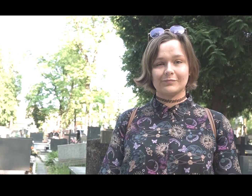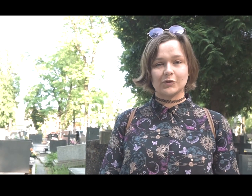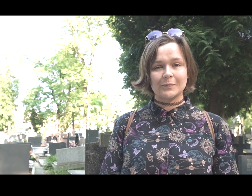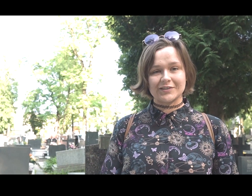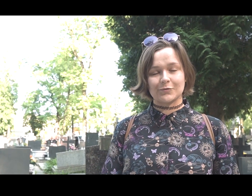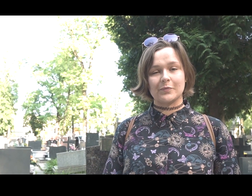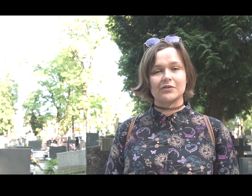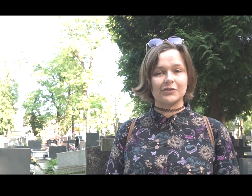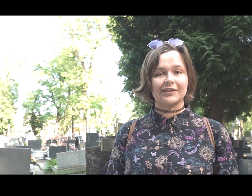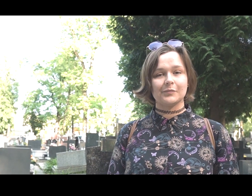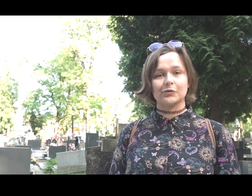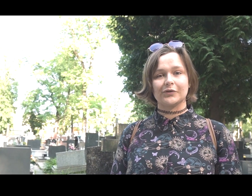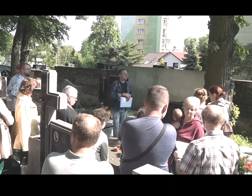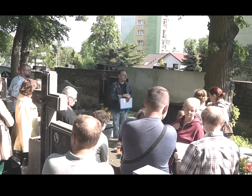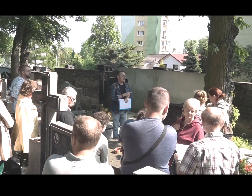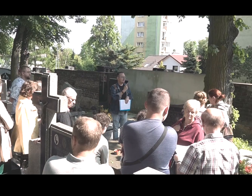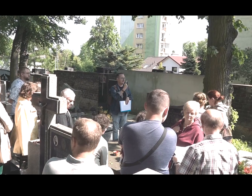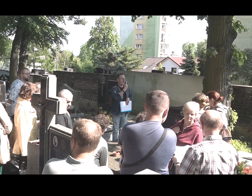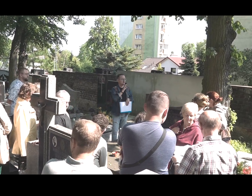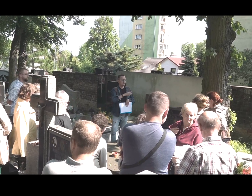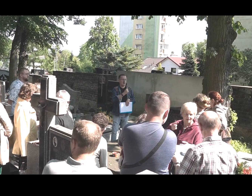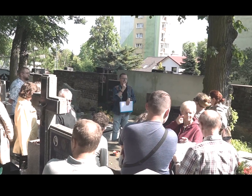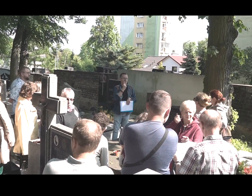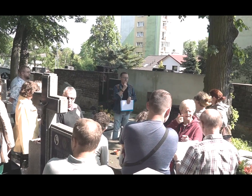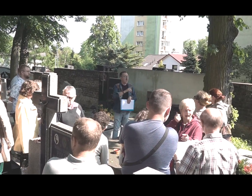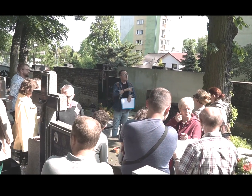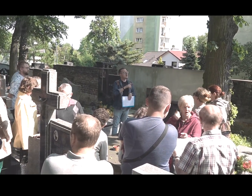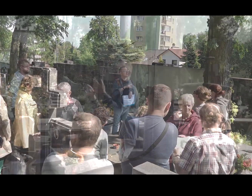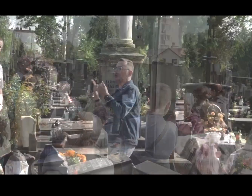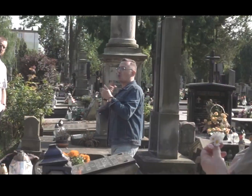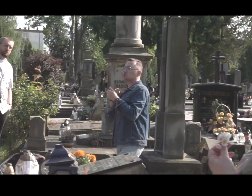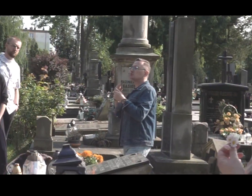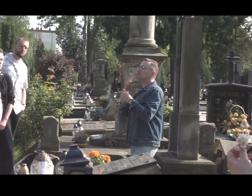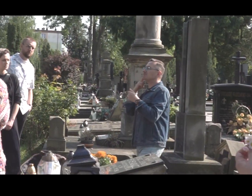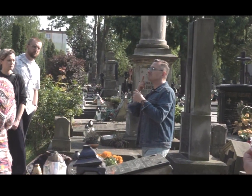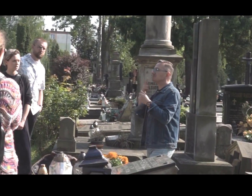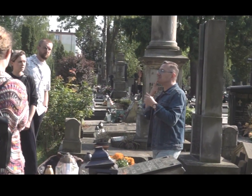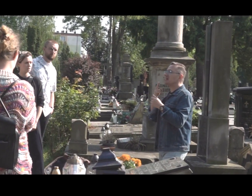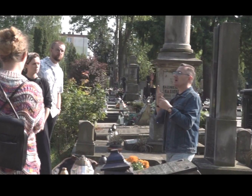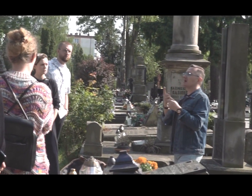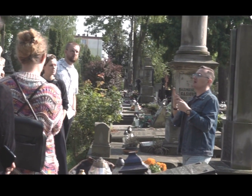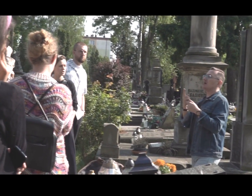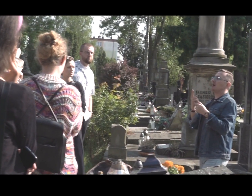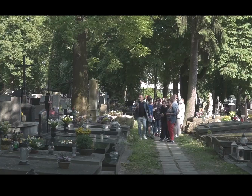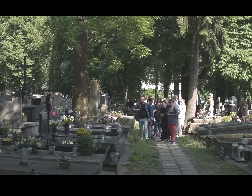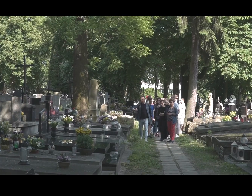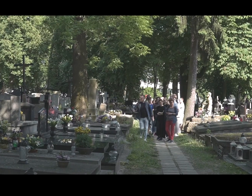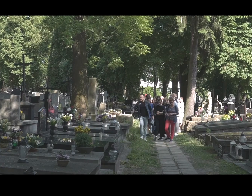Był to spacer z głuchym przewodnikiem, który był tłumaczony z polskiego języka migowego na język polski werbalny i bardzo dużo się dowiedziałam,